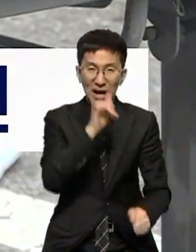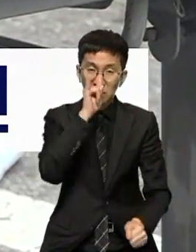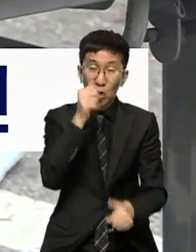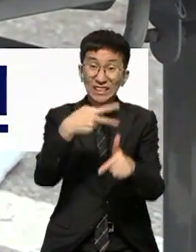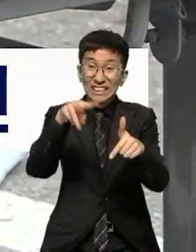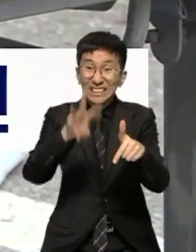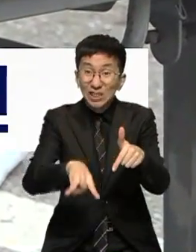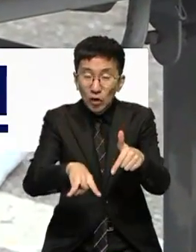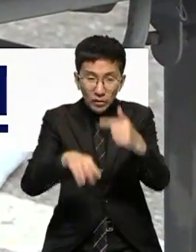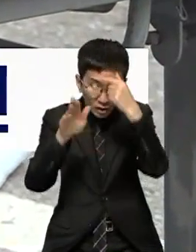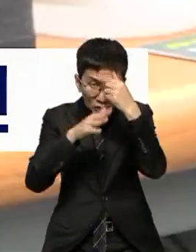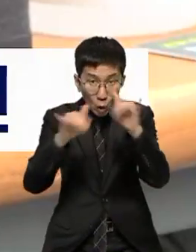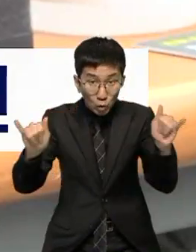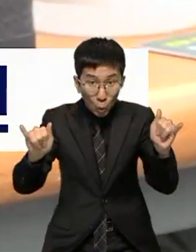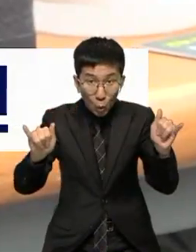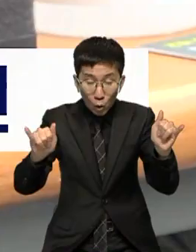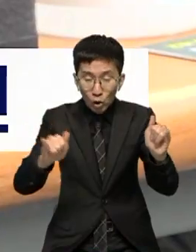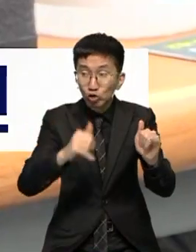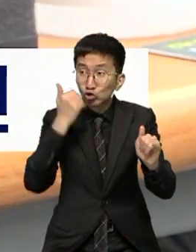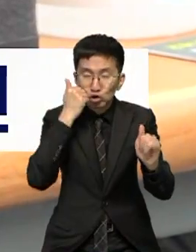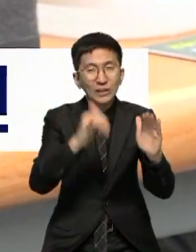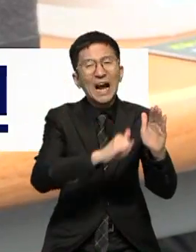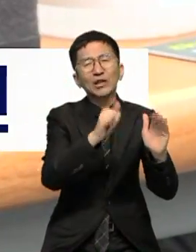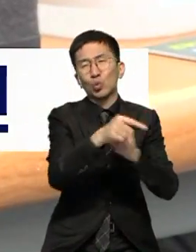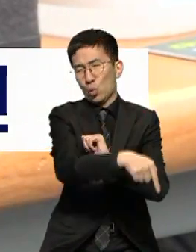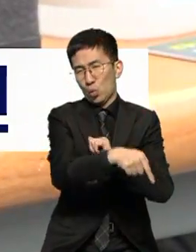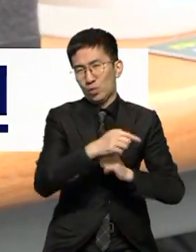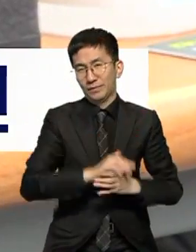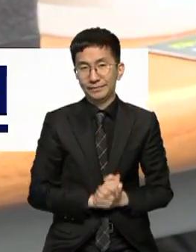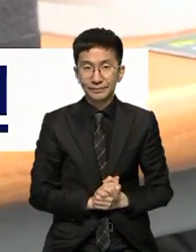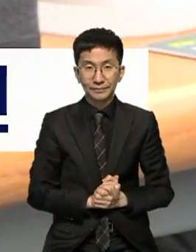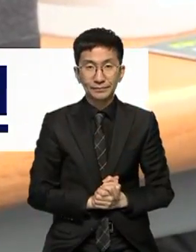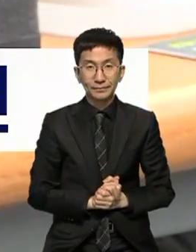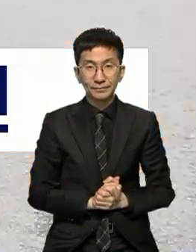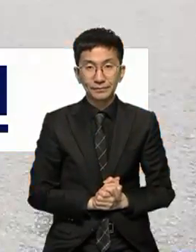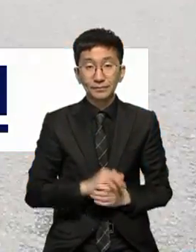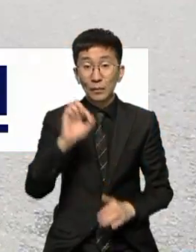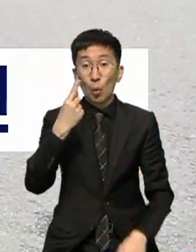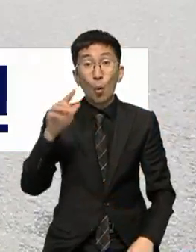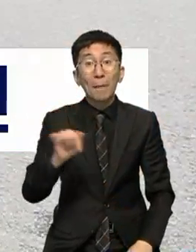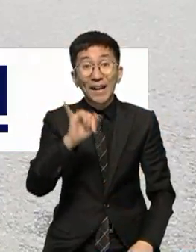감염자의 가족인 것으로 나타났습니다. 오미크론 감염 의심 사례는 서울과